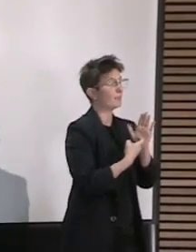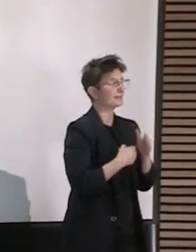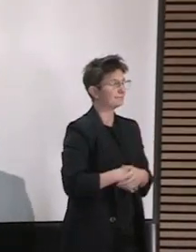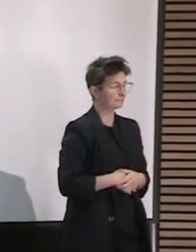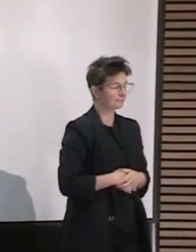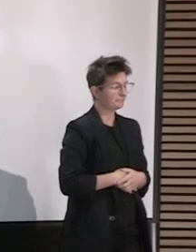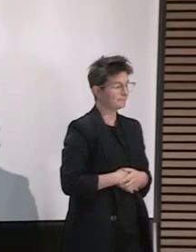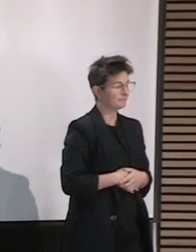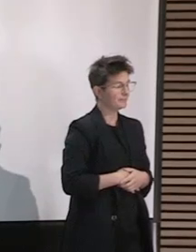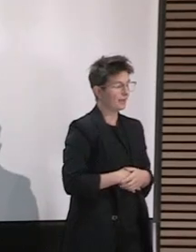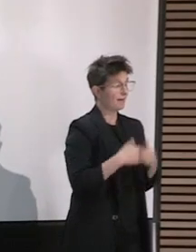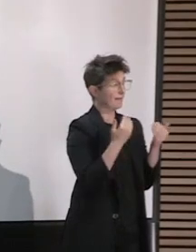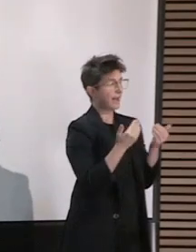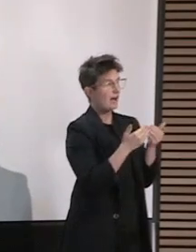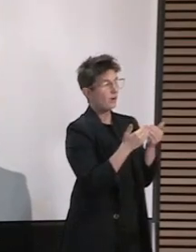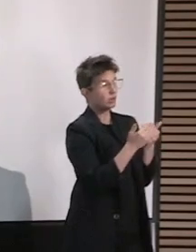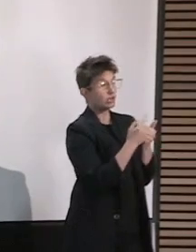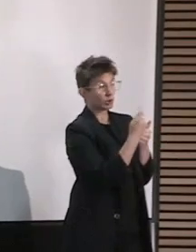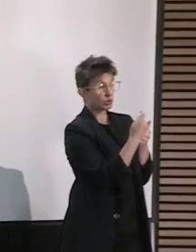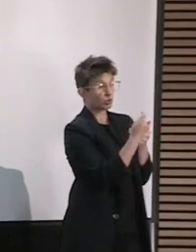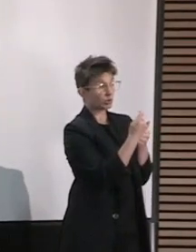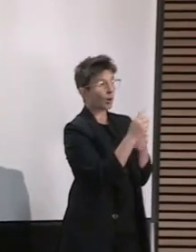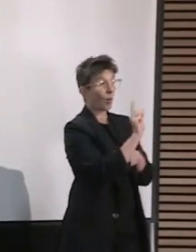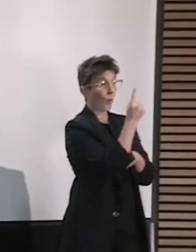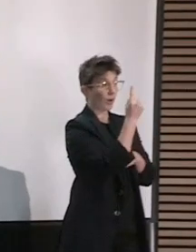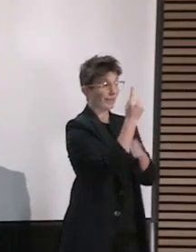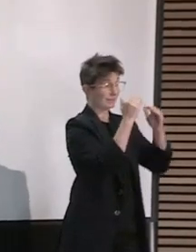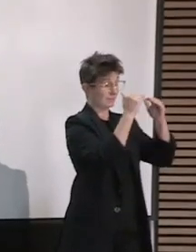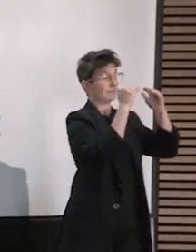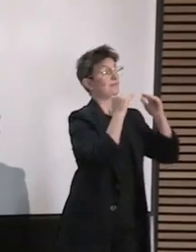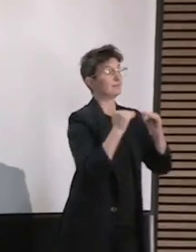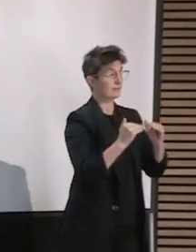Maori me Pasifika. Ka whakahoki